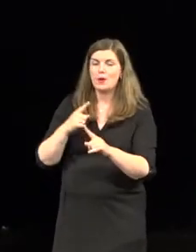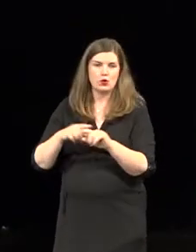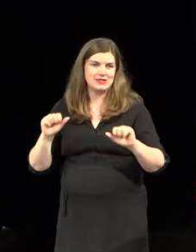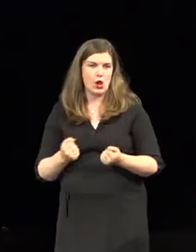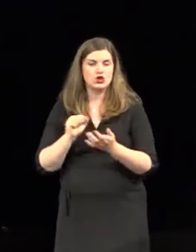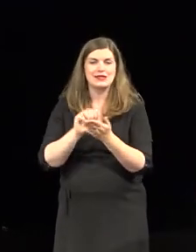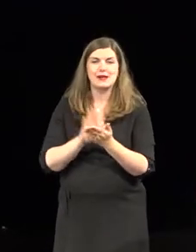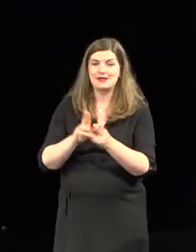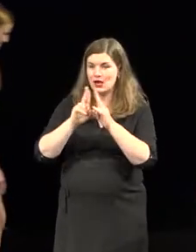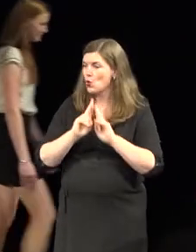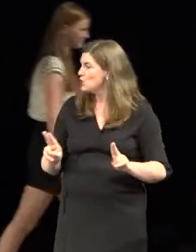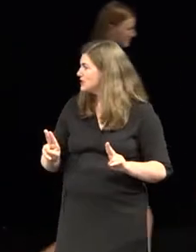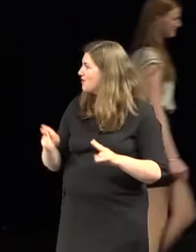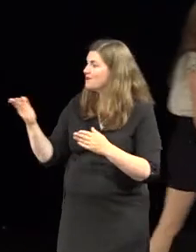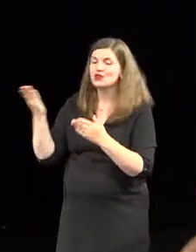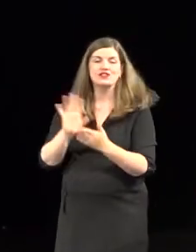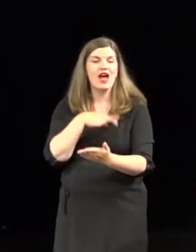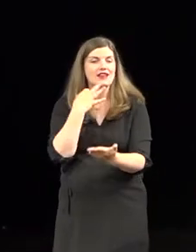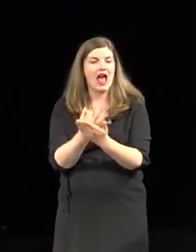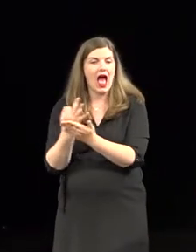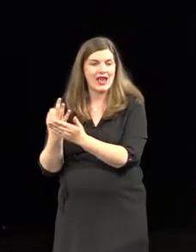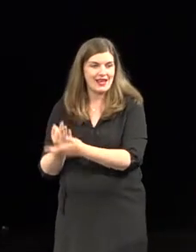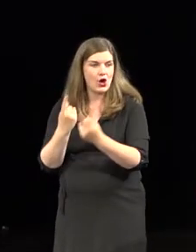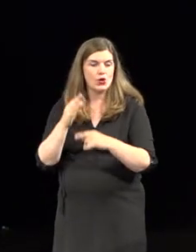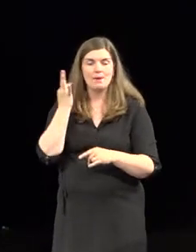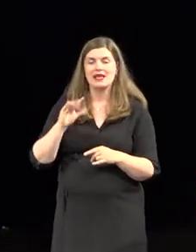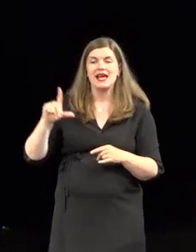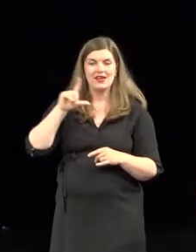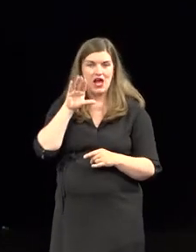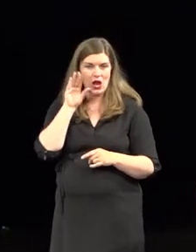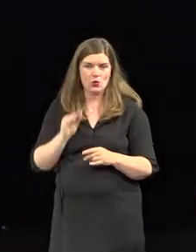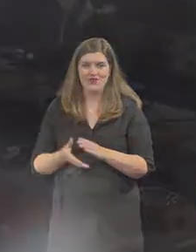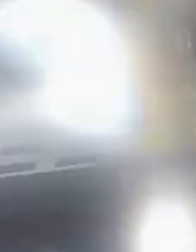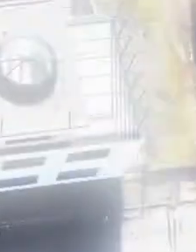A dárky od patronky a předávající v první kategorii Livie Klausové.